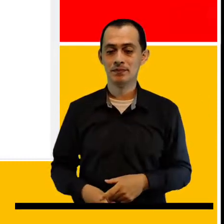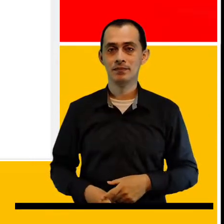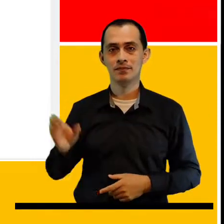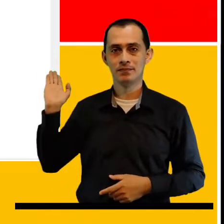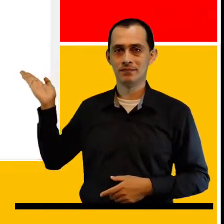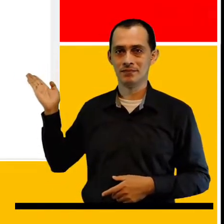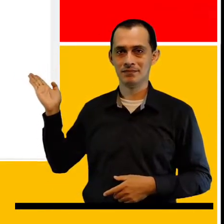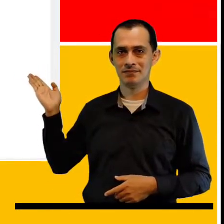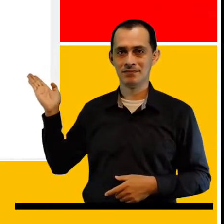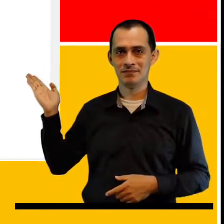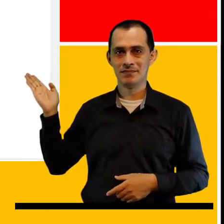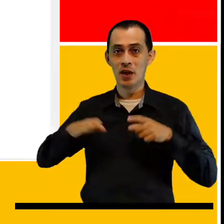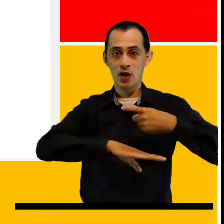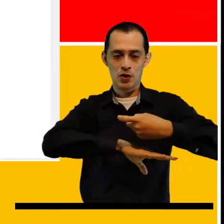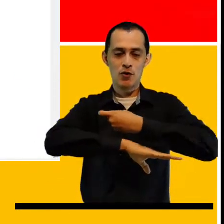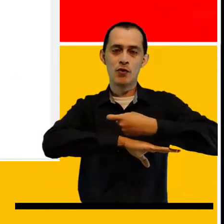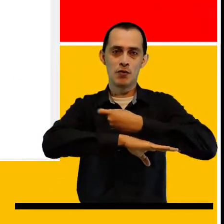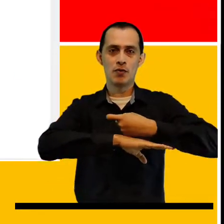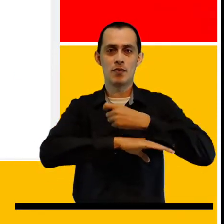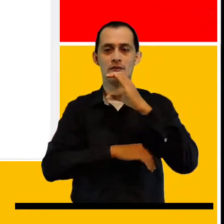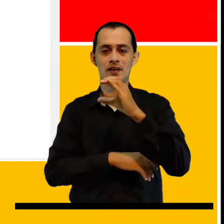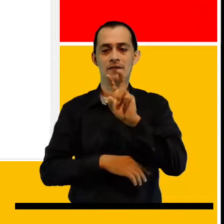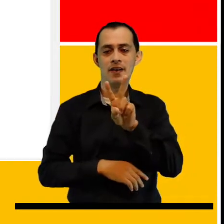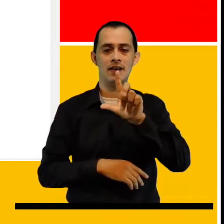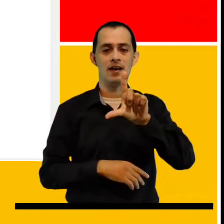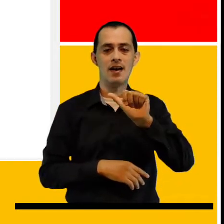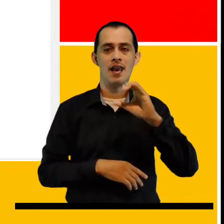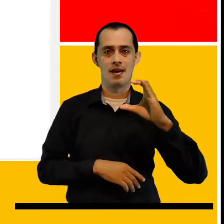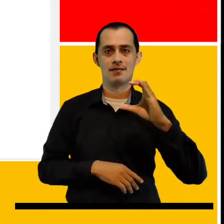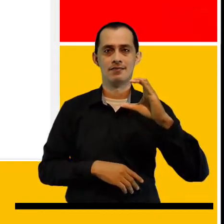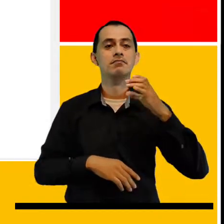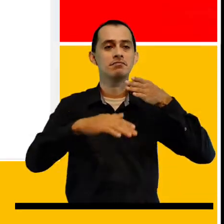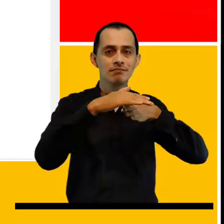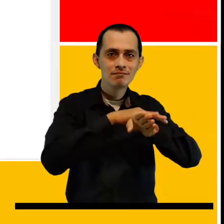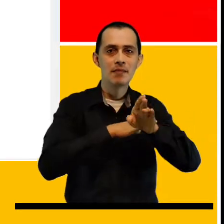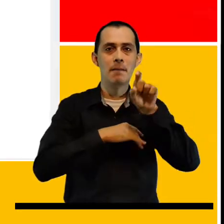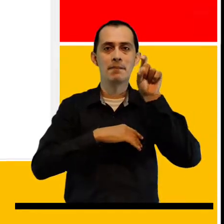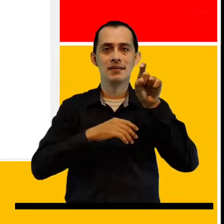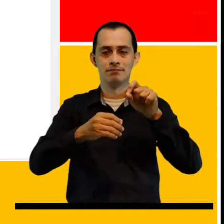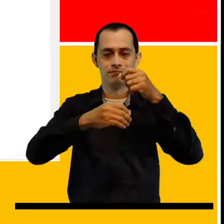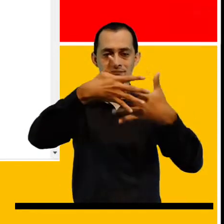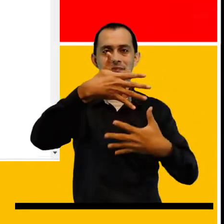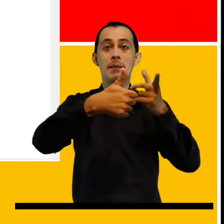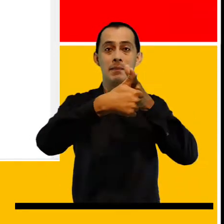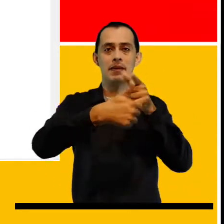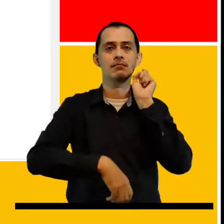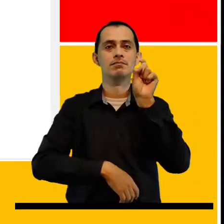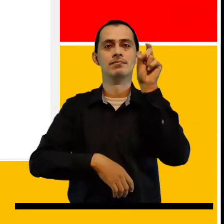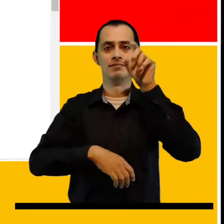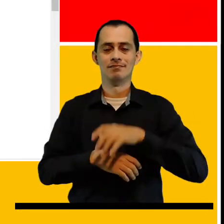nuestro navegador de internet, luego ingresamos a la primera opción que aparezca en el buscador,